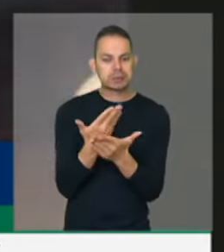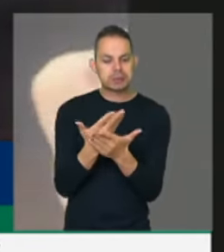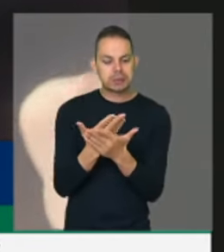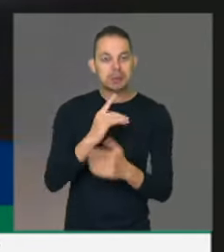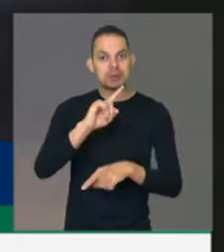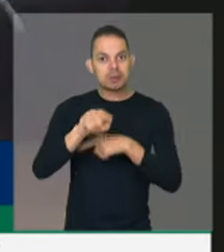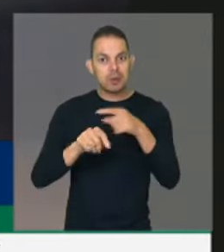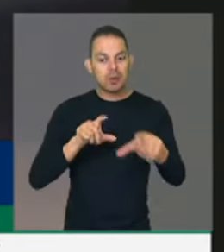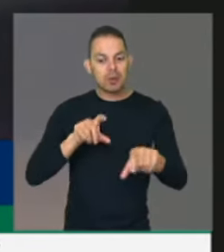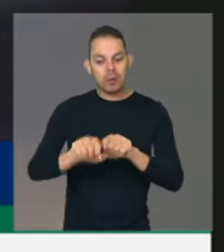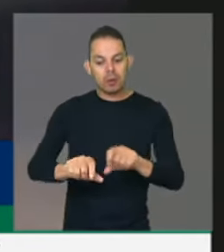PACIENTES, COMO A DEPUTADA CARMEN ZANOTTO FALOU, NO LEITO